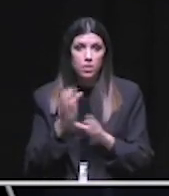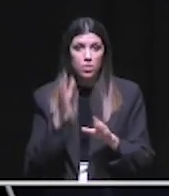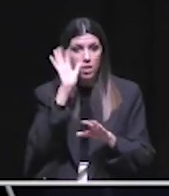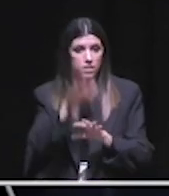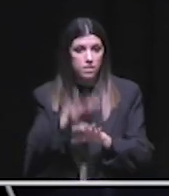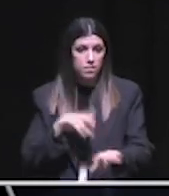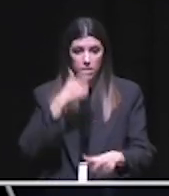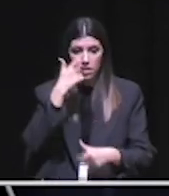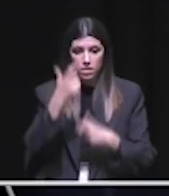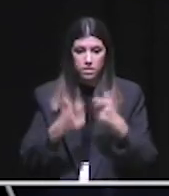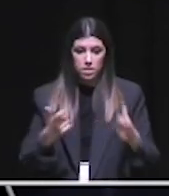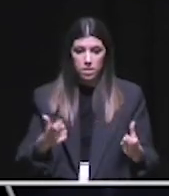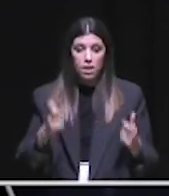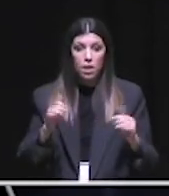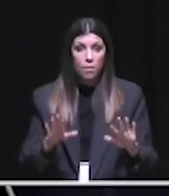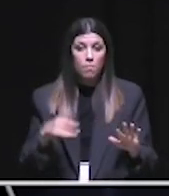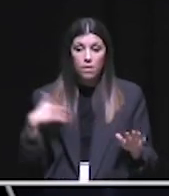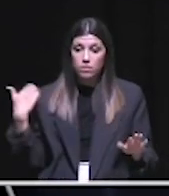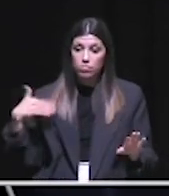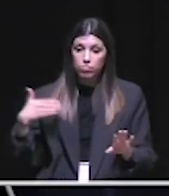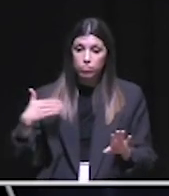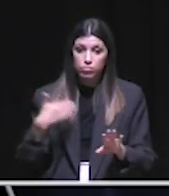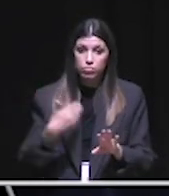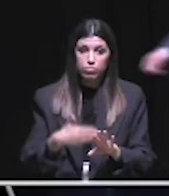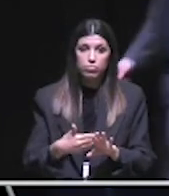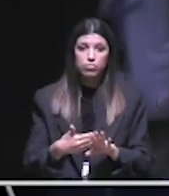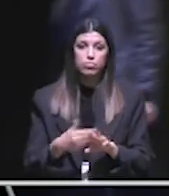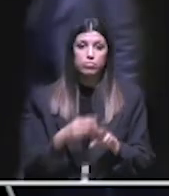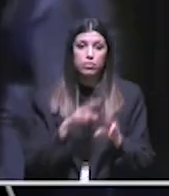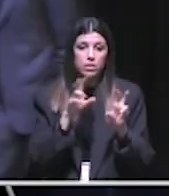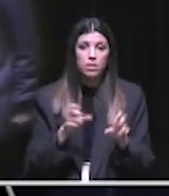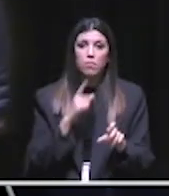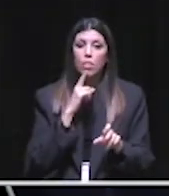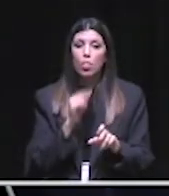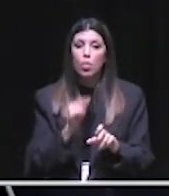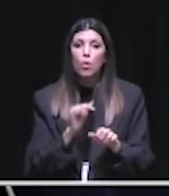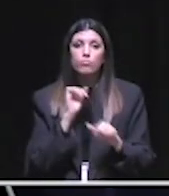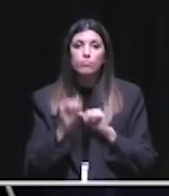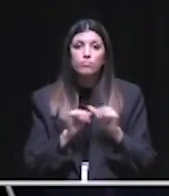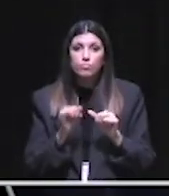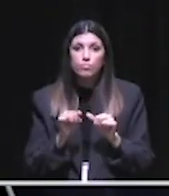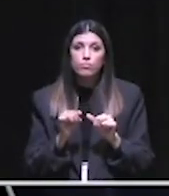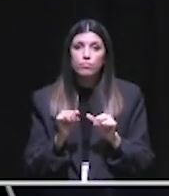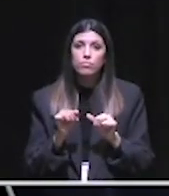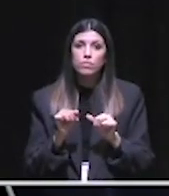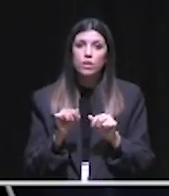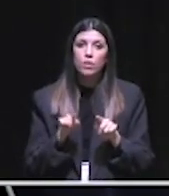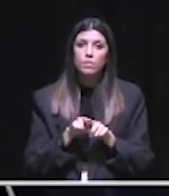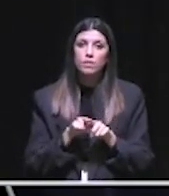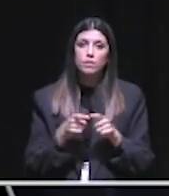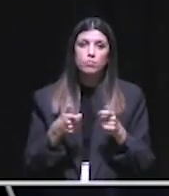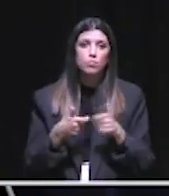Mas, como tem vindo a acontecer, os títulos, os slogans, as designações são apropriadas sem ser apropriado o conceito.